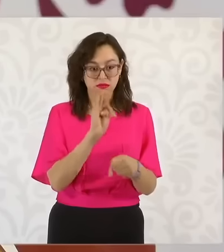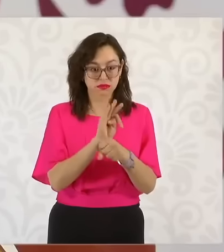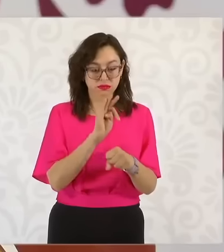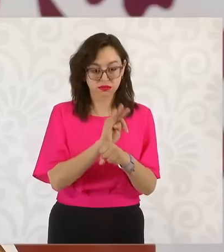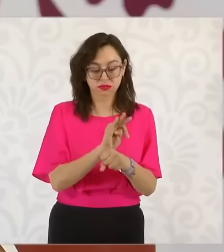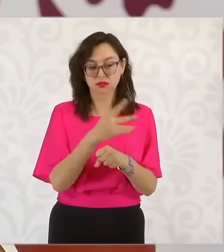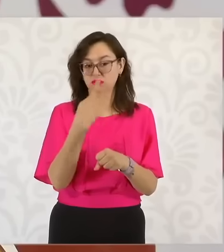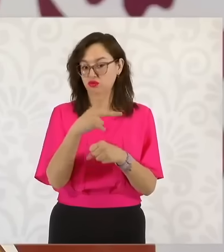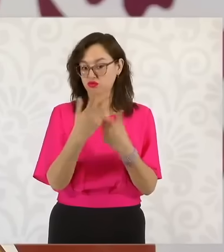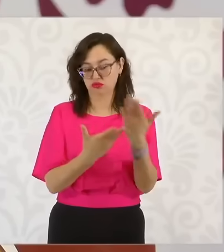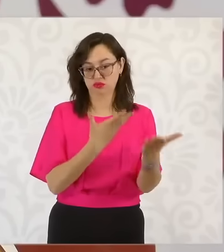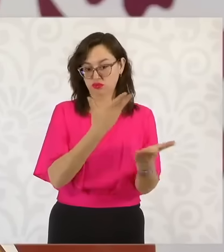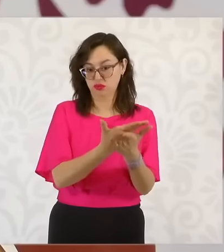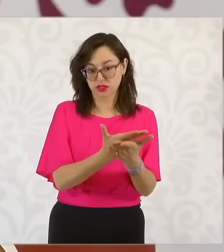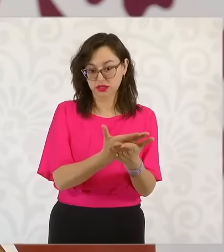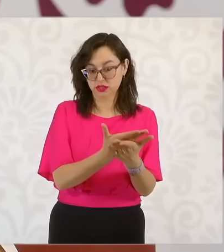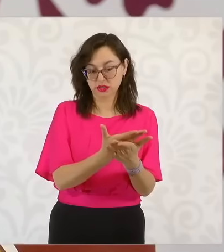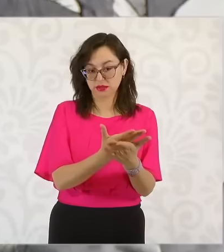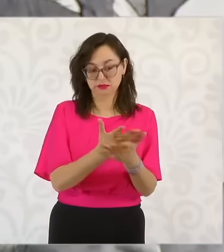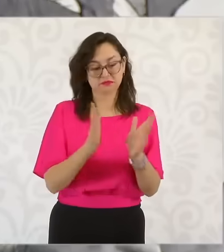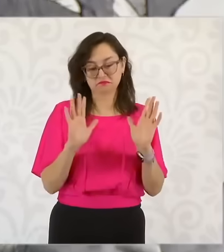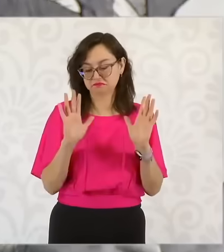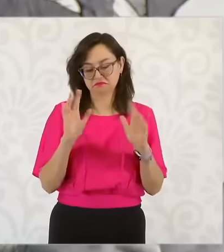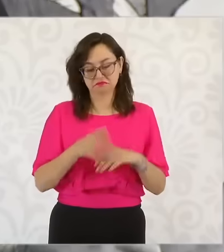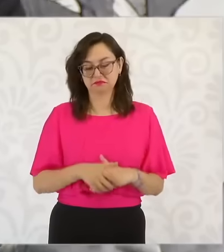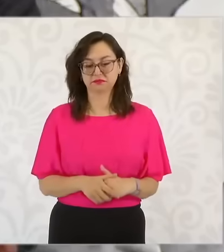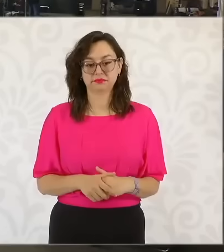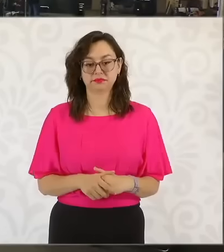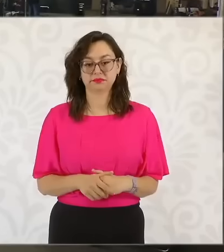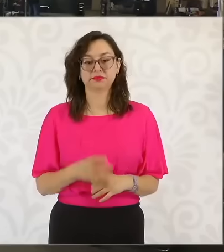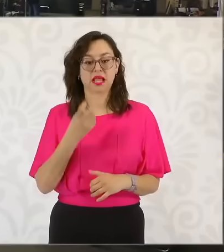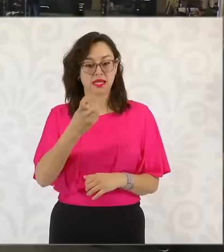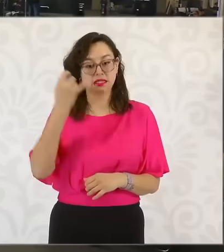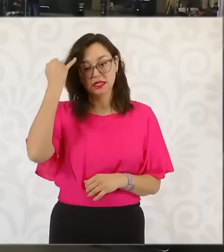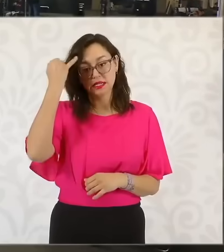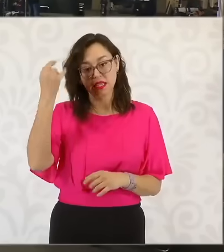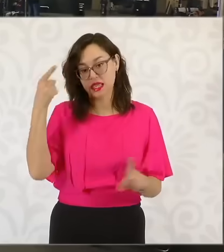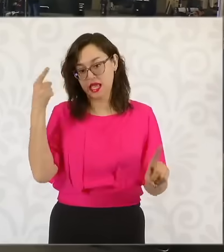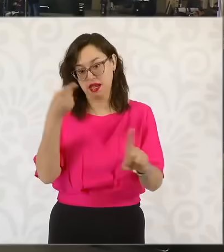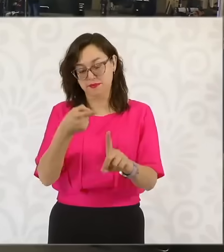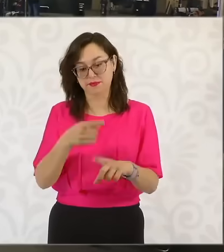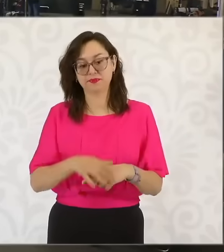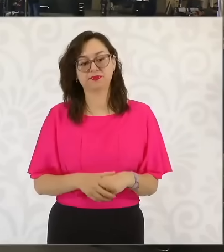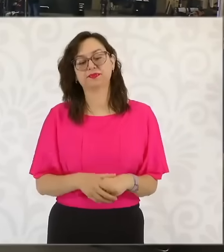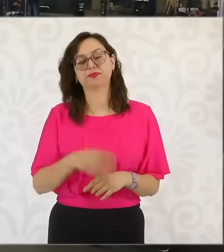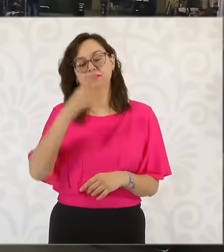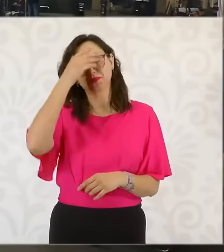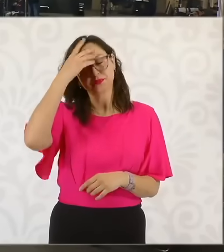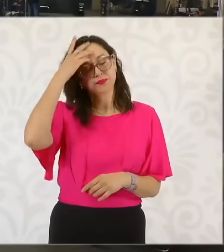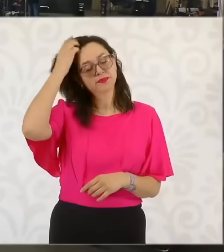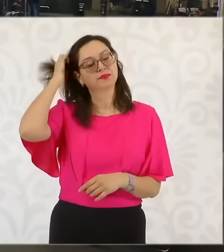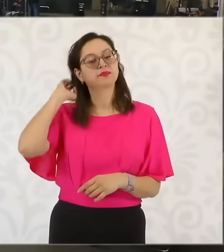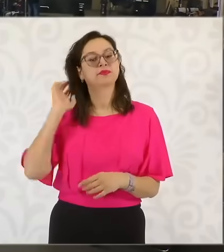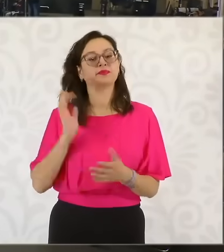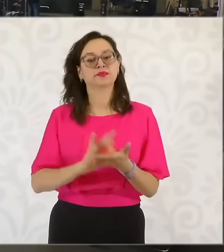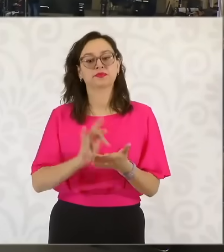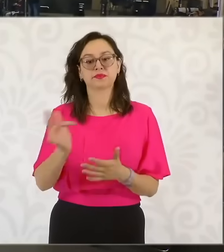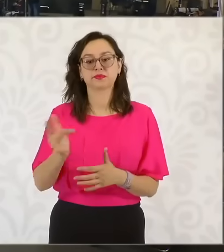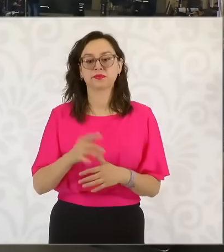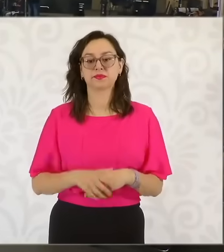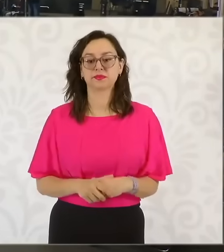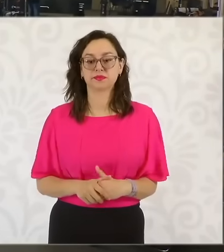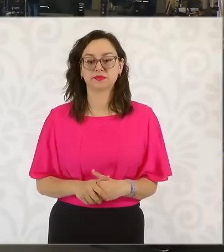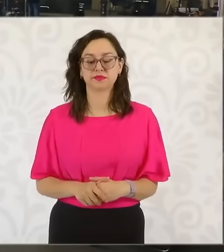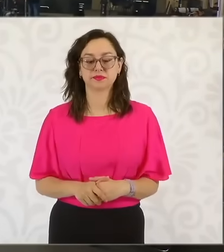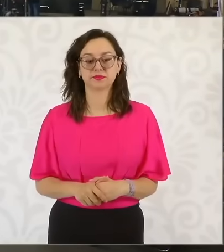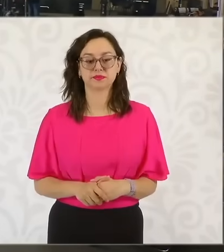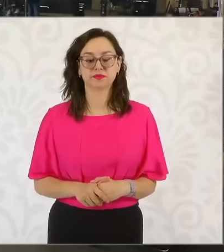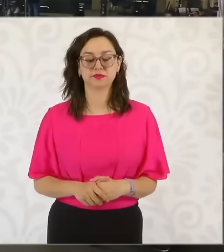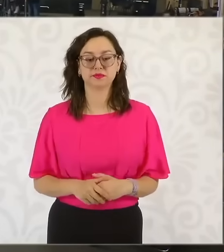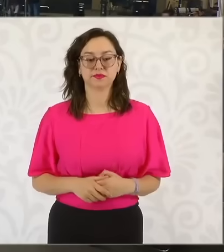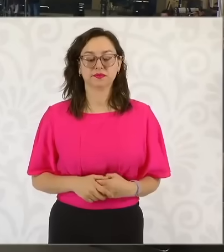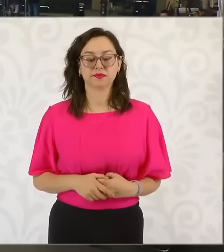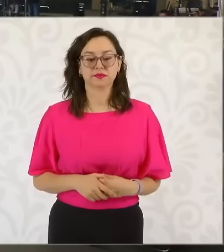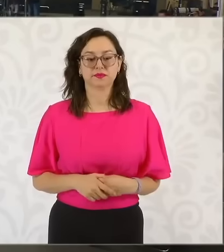planteamientos y lo que sea ¿no así es la idea gracias se está la reforma al poder judicial